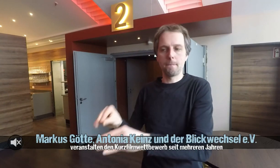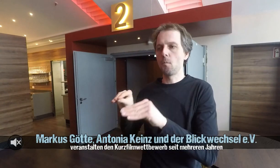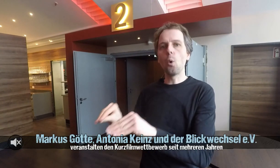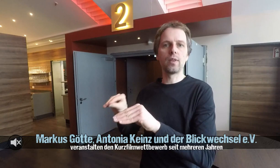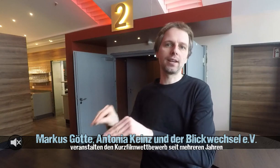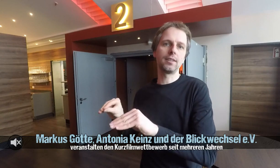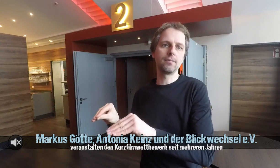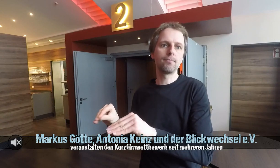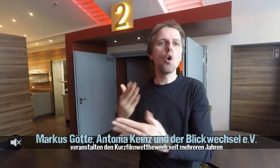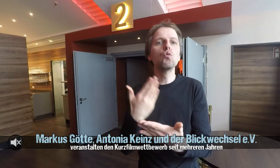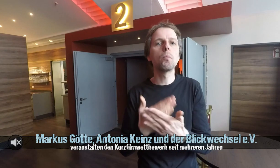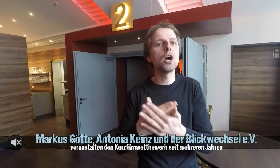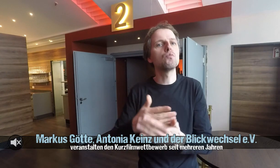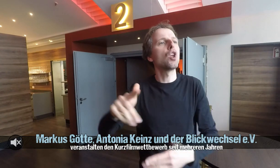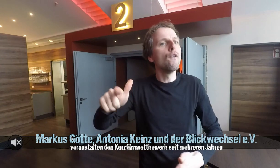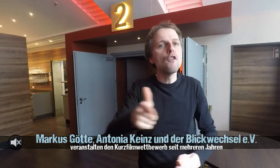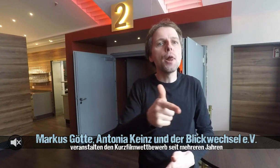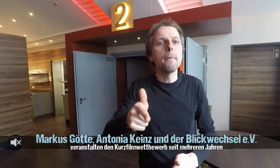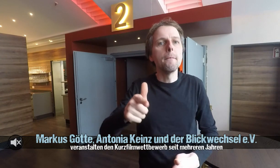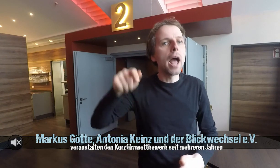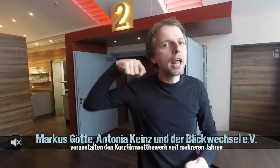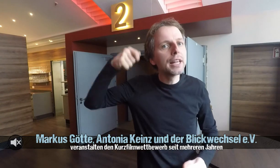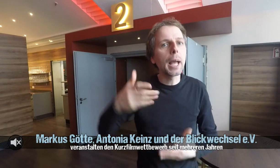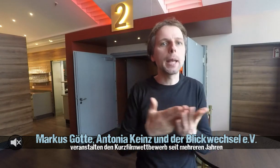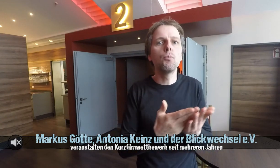Die Schüler*innen lernen filmen, Drehbücher schreiben